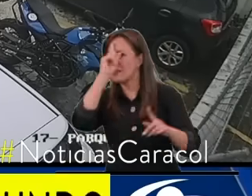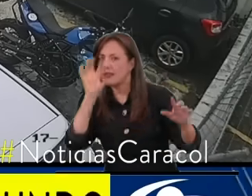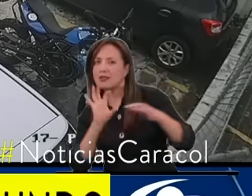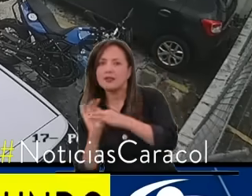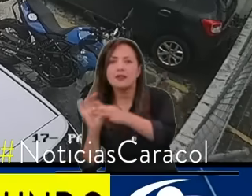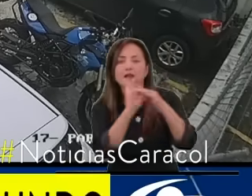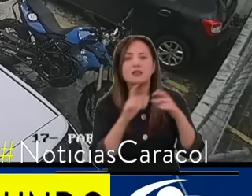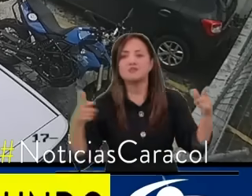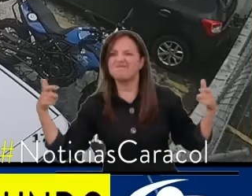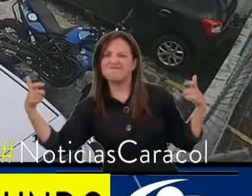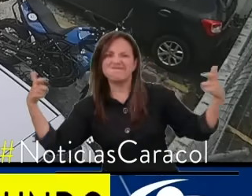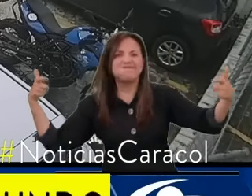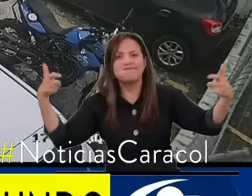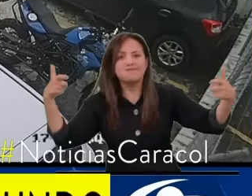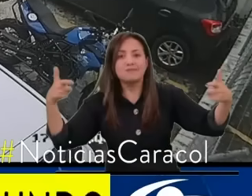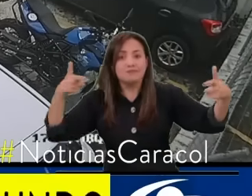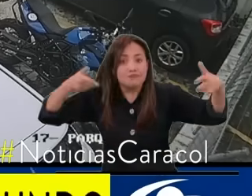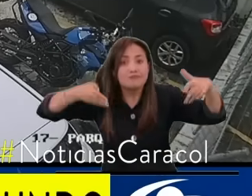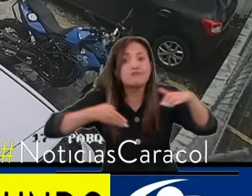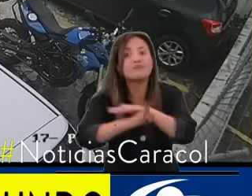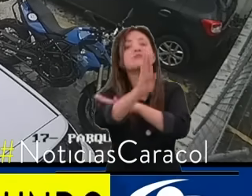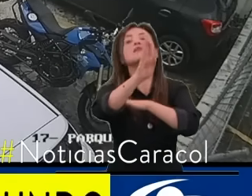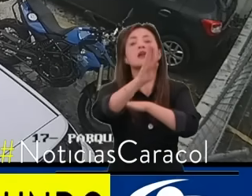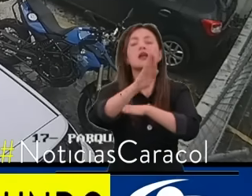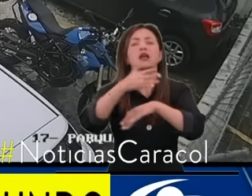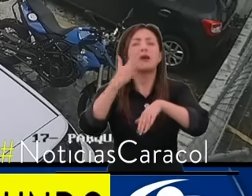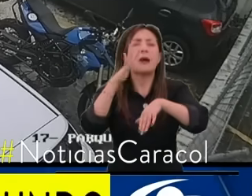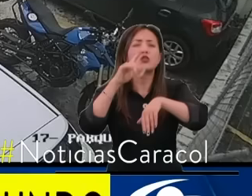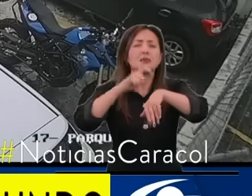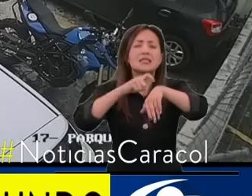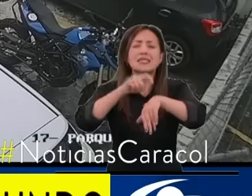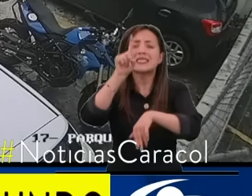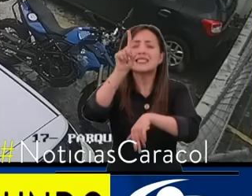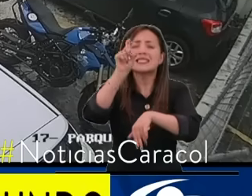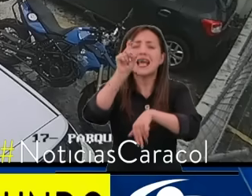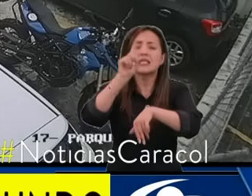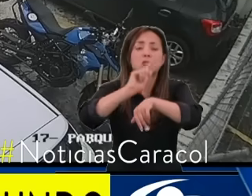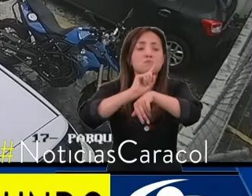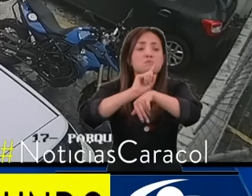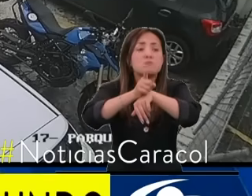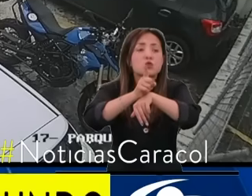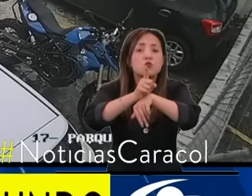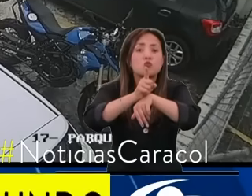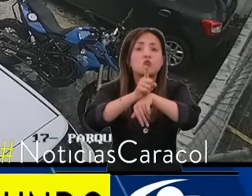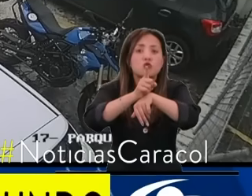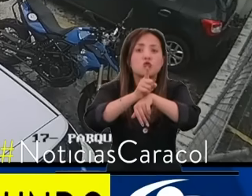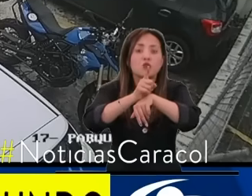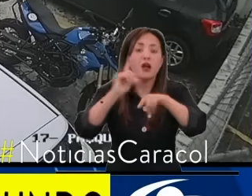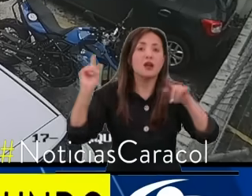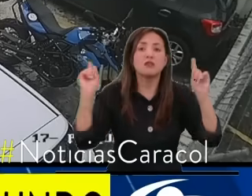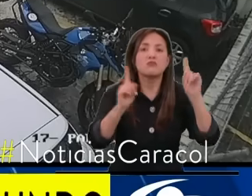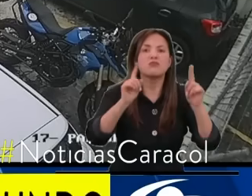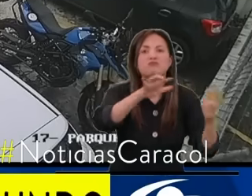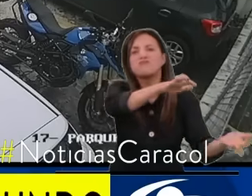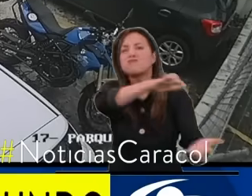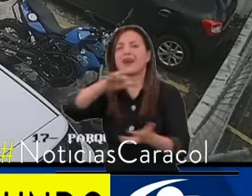ingresar alimentos de allí en adelante identificamos 19